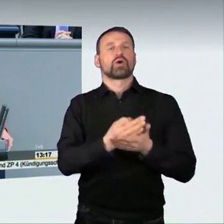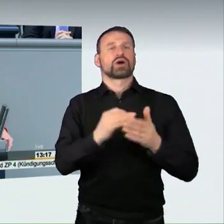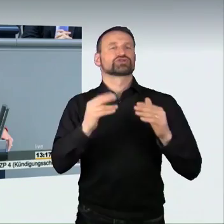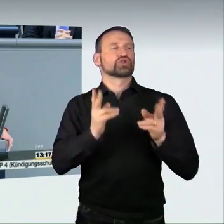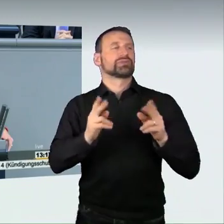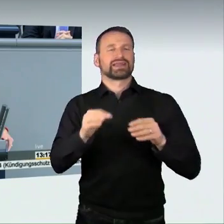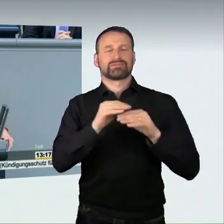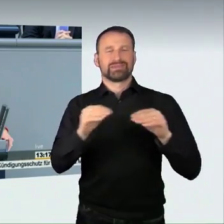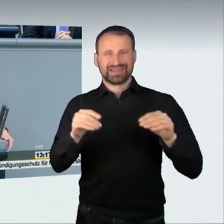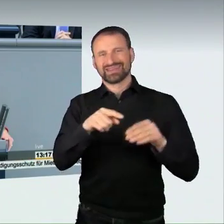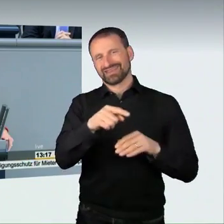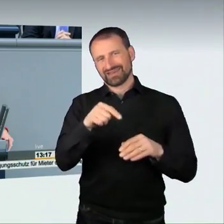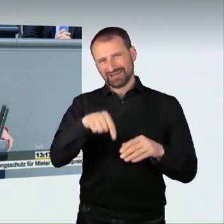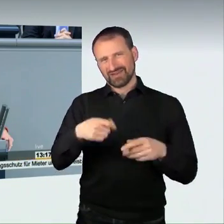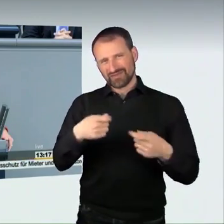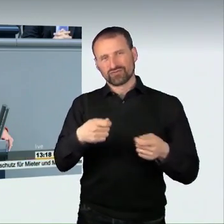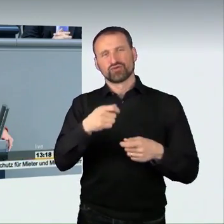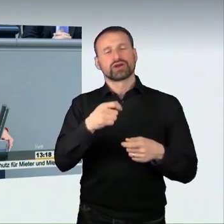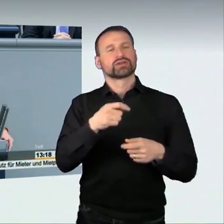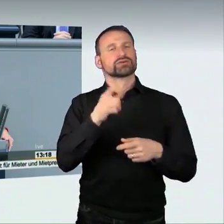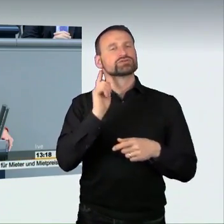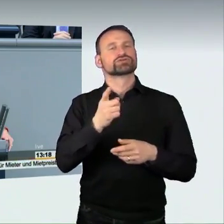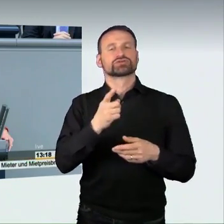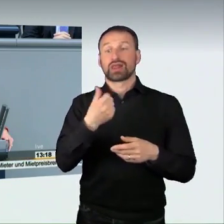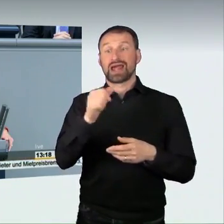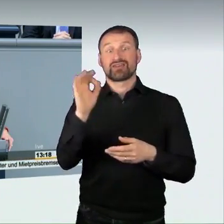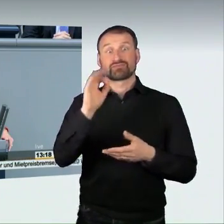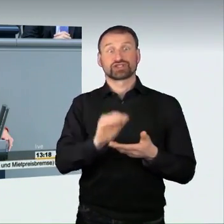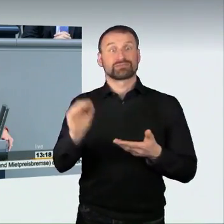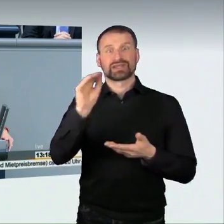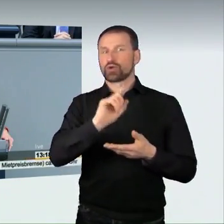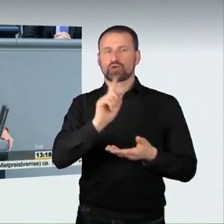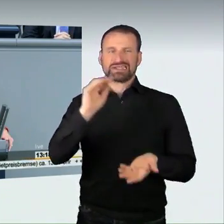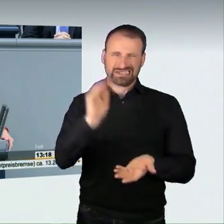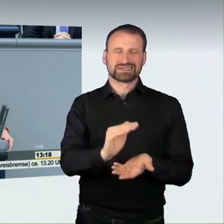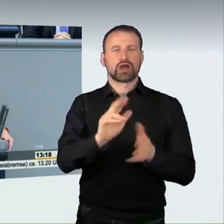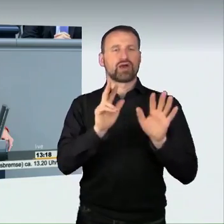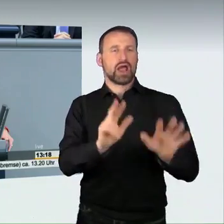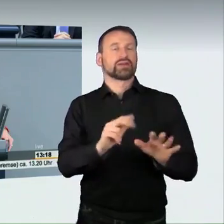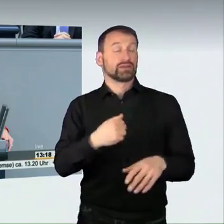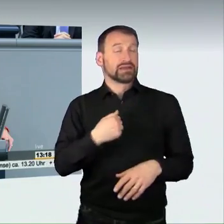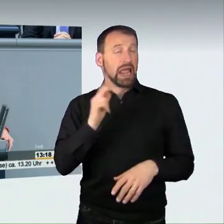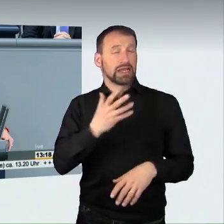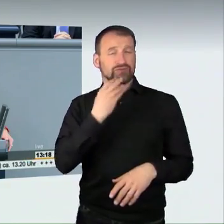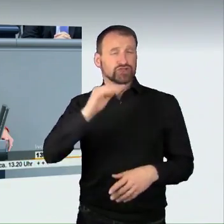Zusätzlich, das ist noch viel wichtiger, wollen wir die Kappungsgrenze einführen. Das bedeutet, dass eine Erhöhung der Miete um maximal 3 Euro pro Quadratmeter